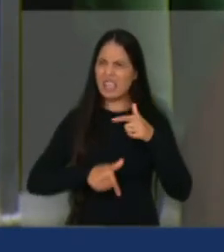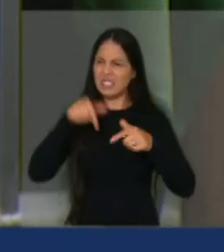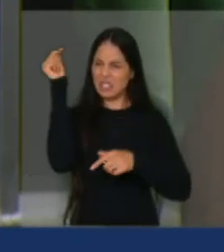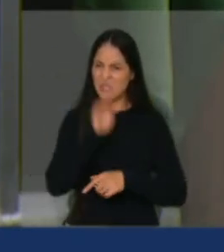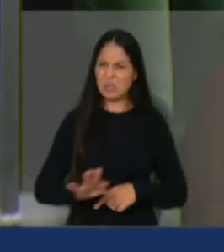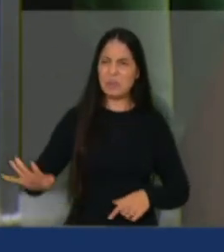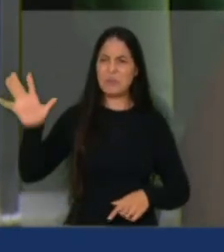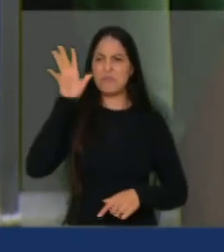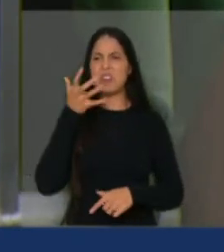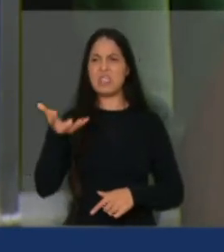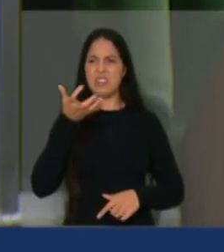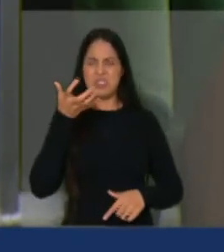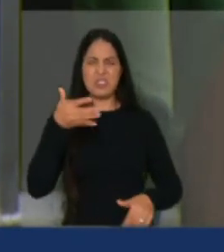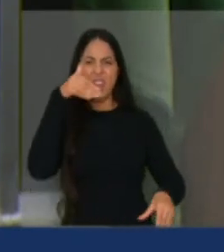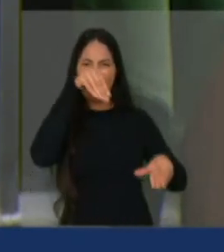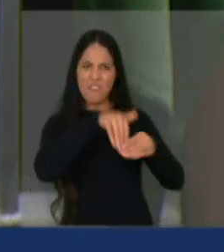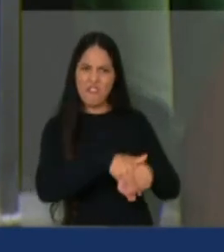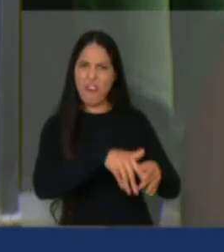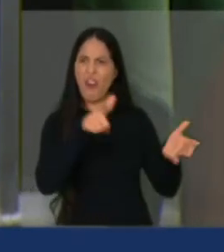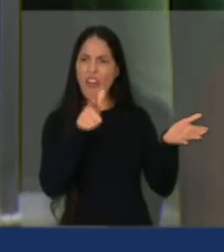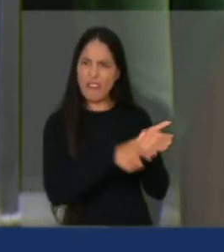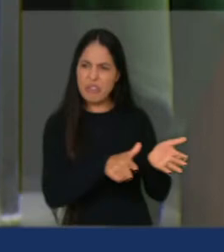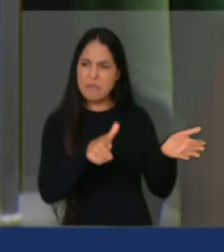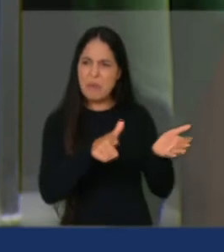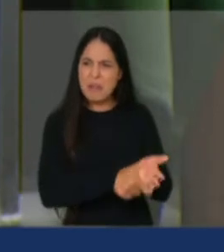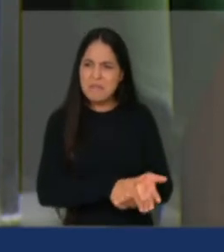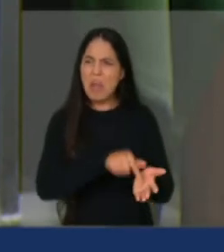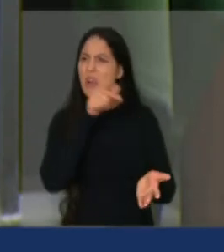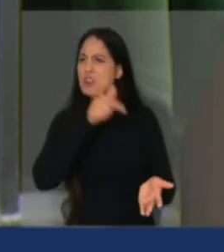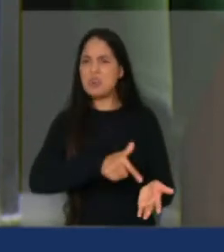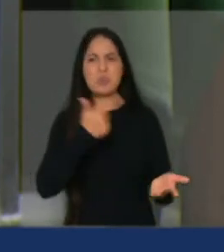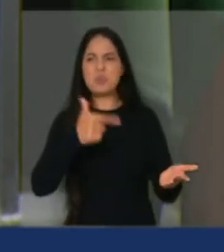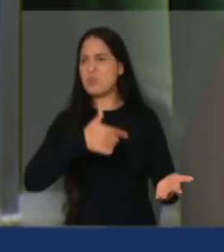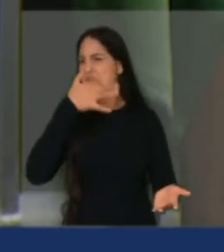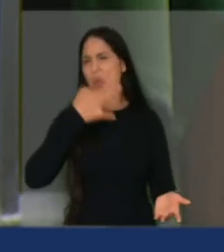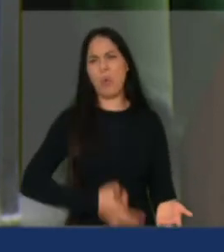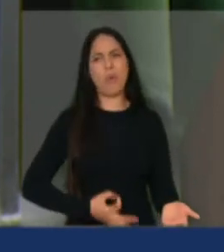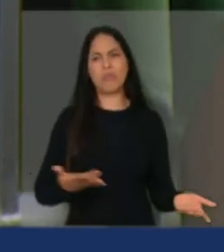BRASIL O VOTO O VOTO DESONESTO, SENHOR PRESIDENTE, GOSTARIA QUE VOSSA EXCELÊNCIA ME DESSE MAIS UM MINUTINHO